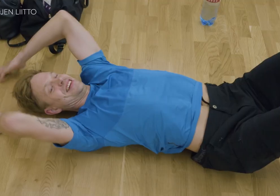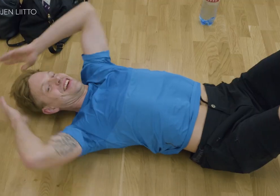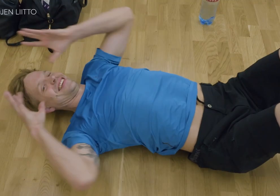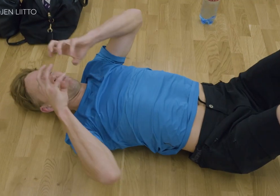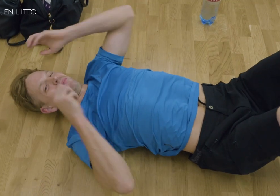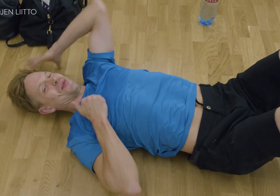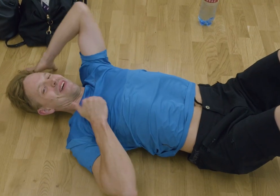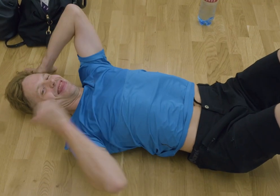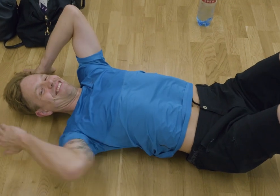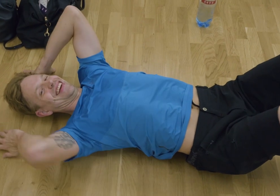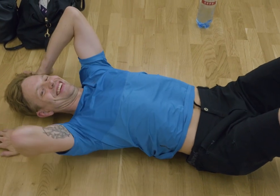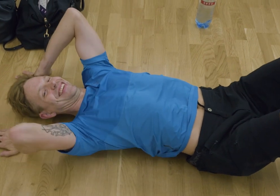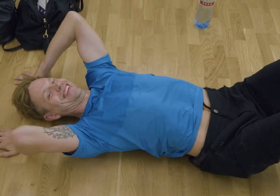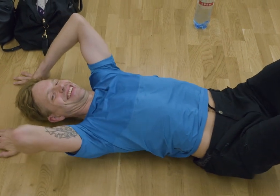Lihaskramppi se vasta tuntuukin mahtavalta!